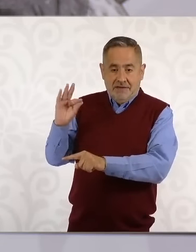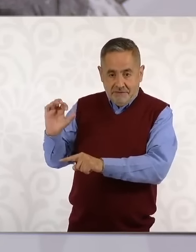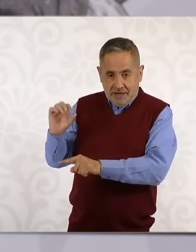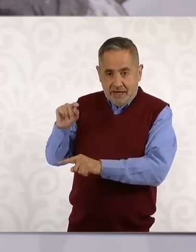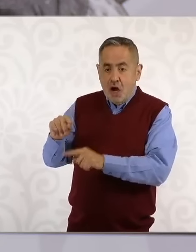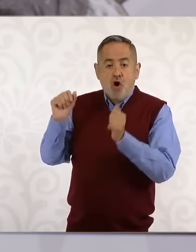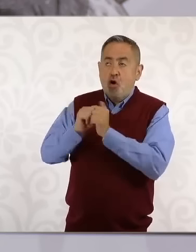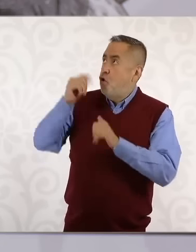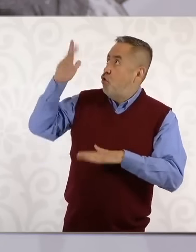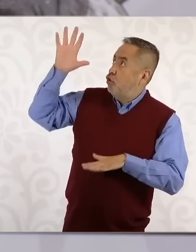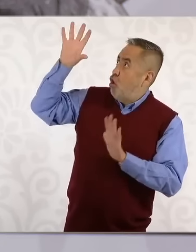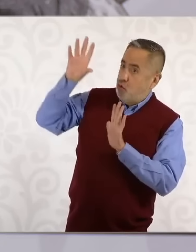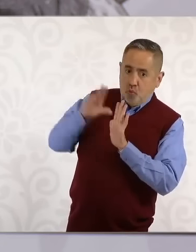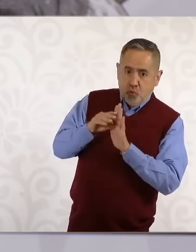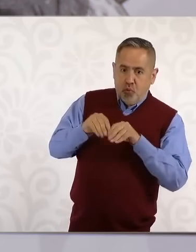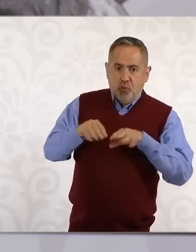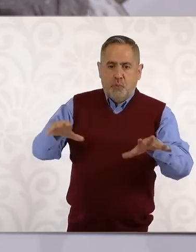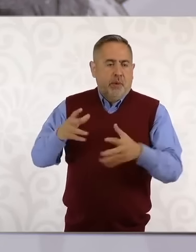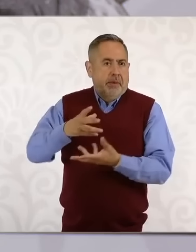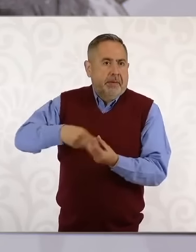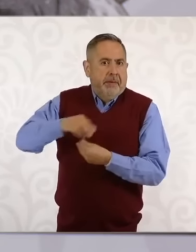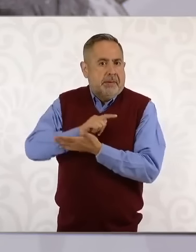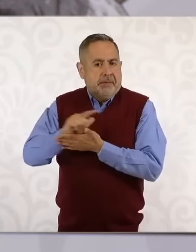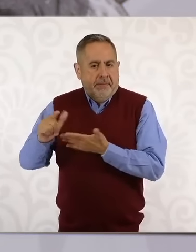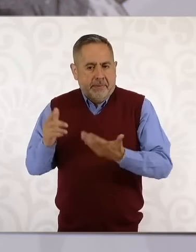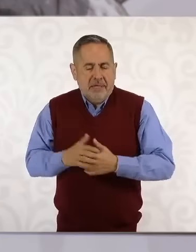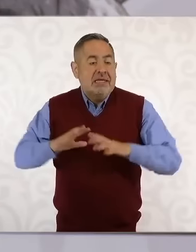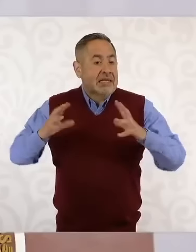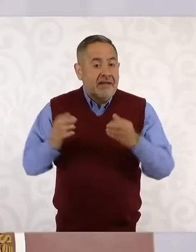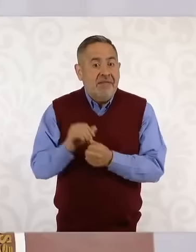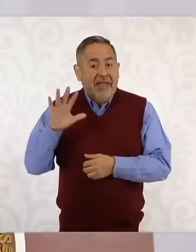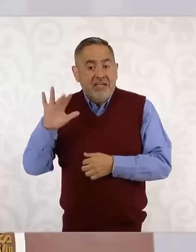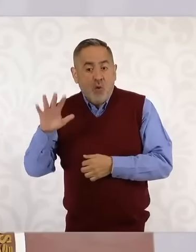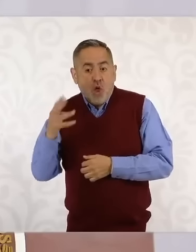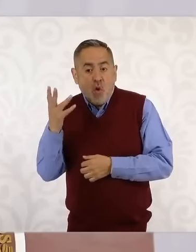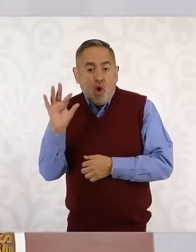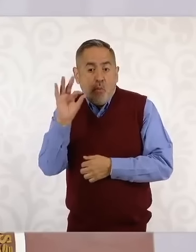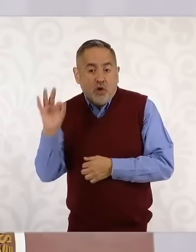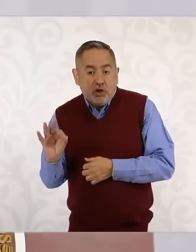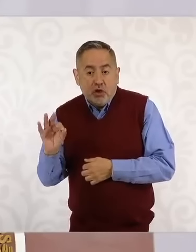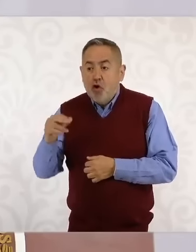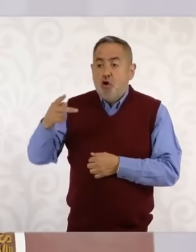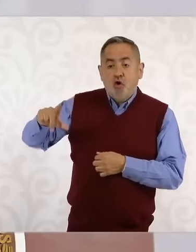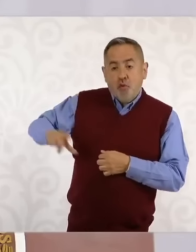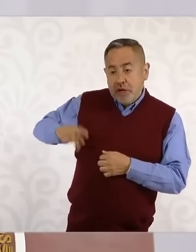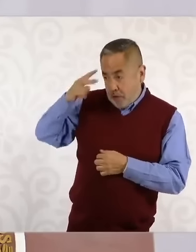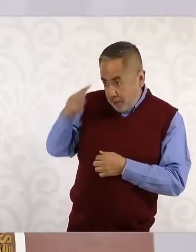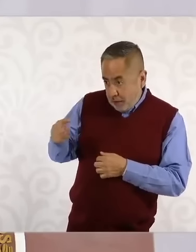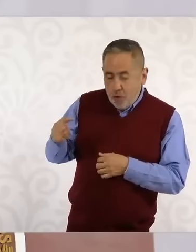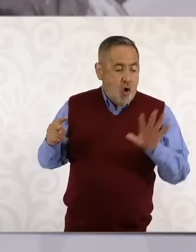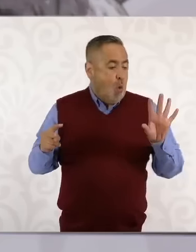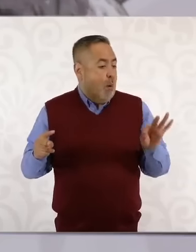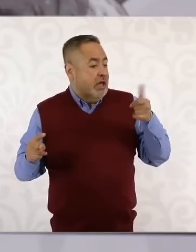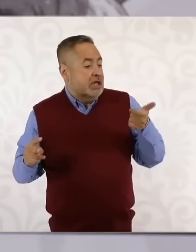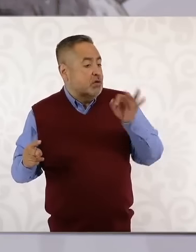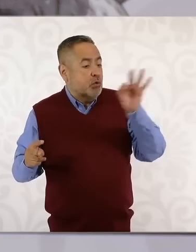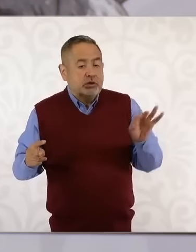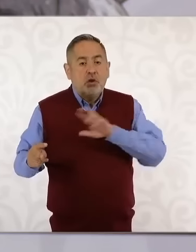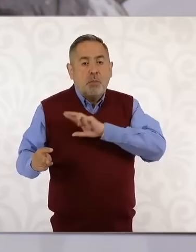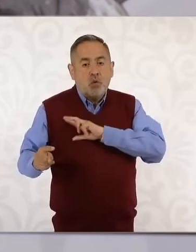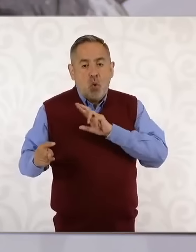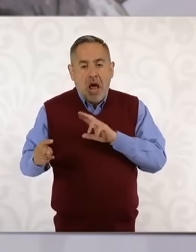renovables de energía. ¿Qué garantizamos? 54% el Estado mexicano, 46% los privados. en este nuevo